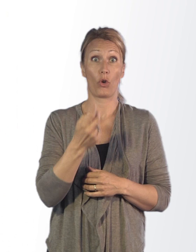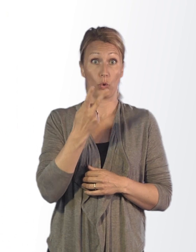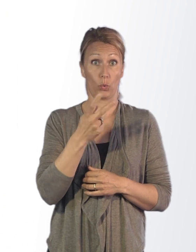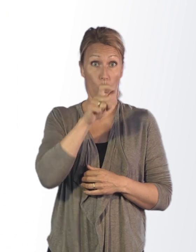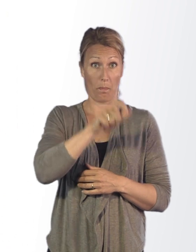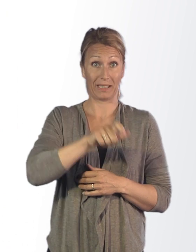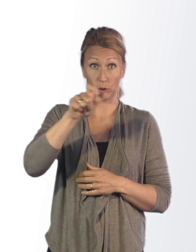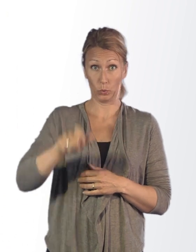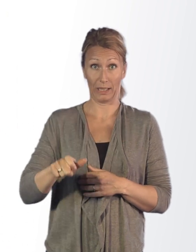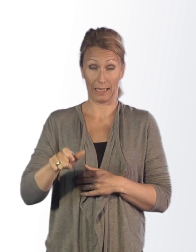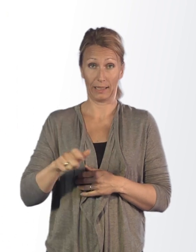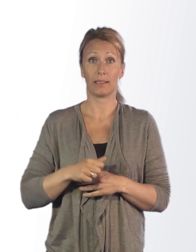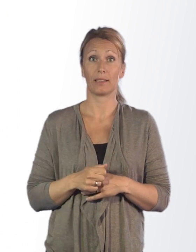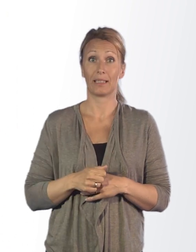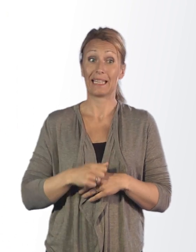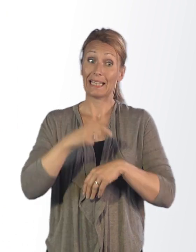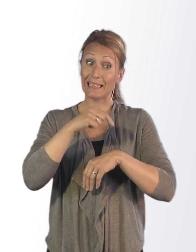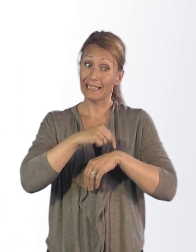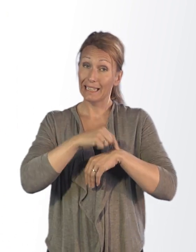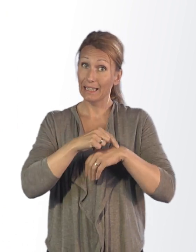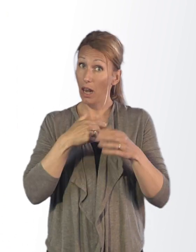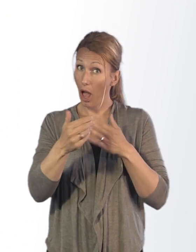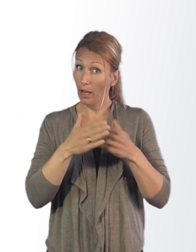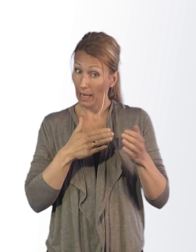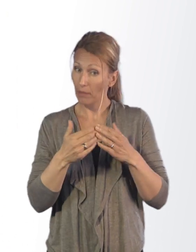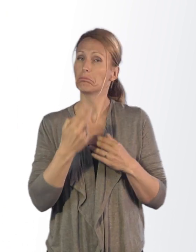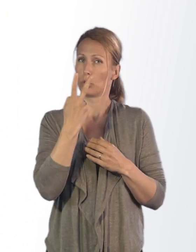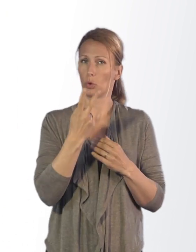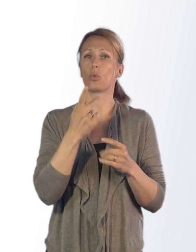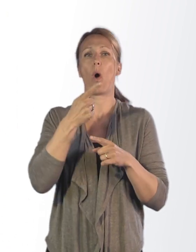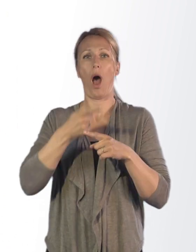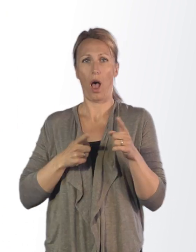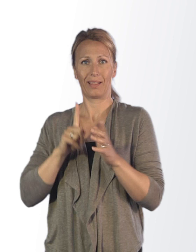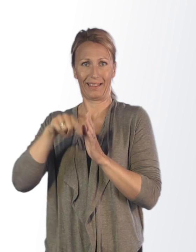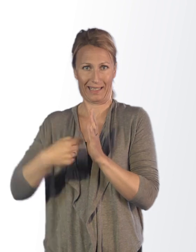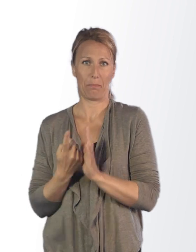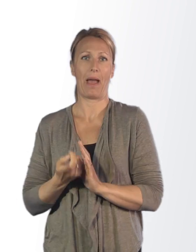2 personer. Det tar 2 1/2 time.